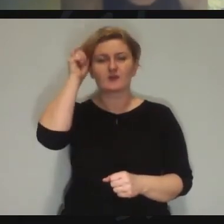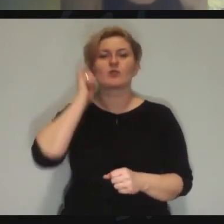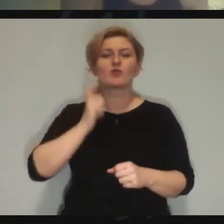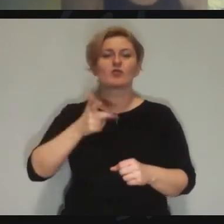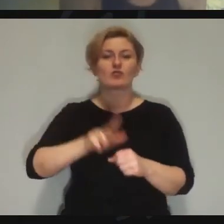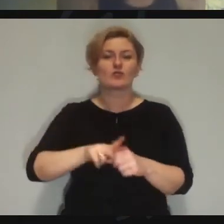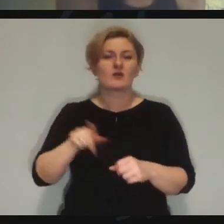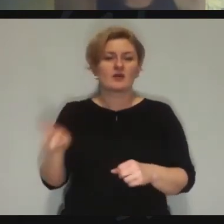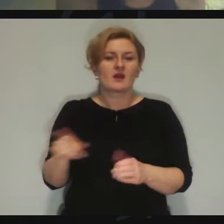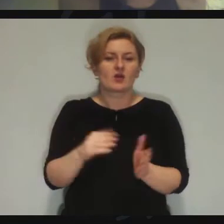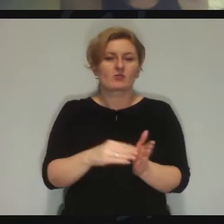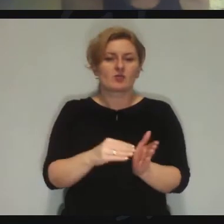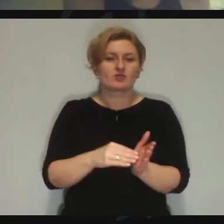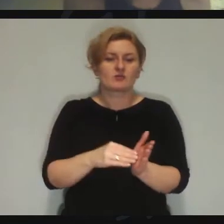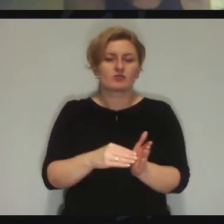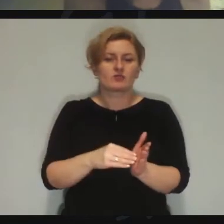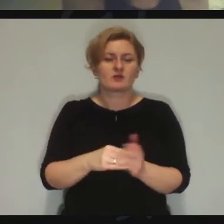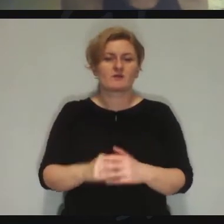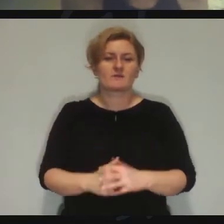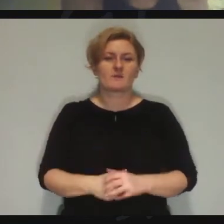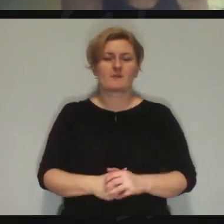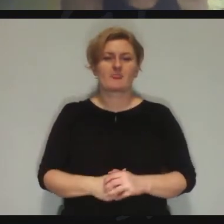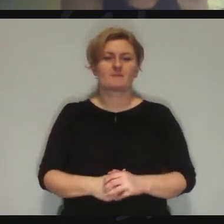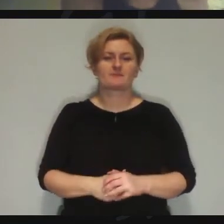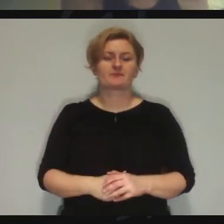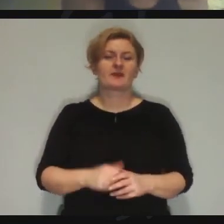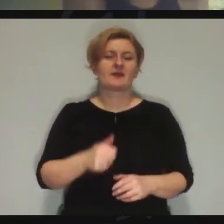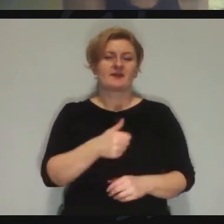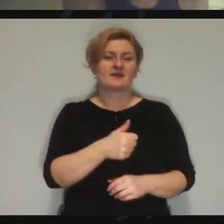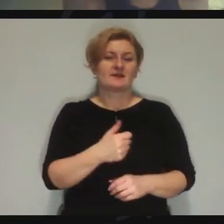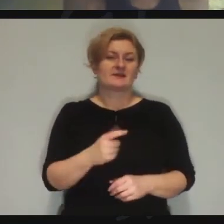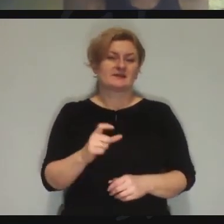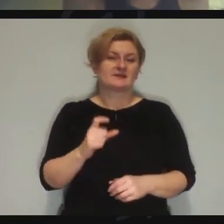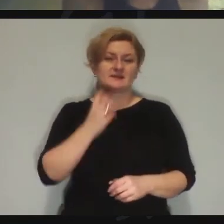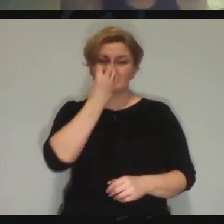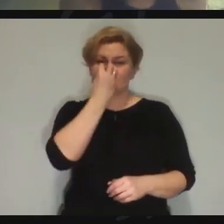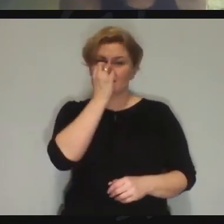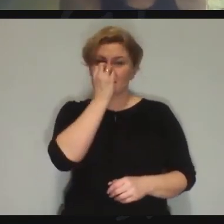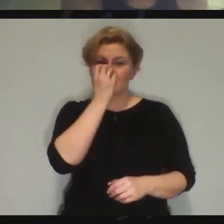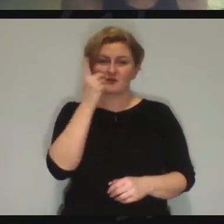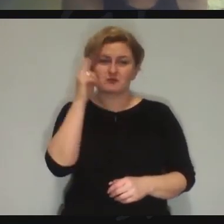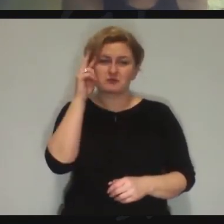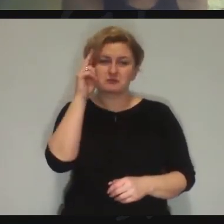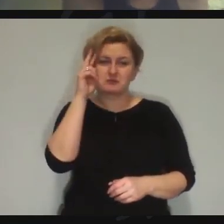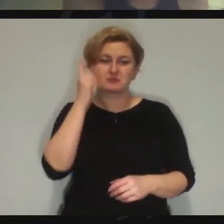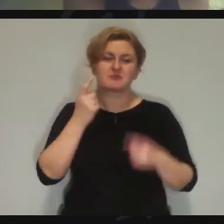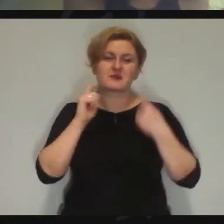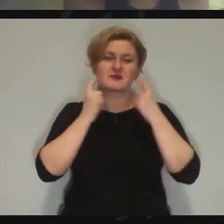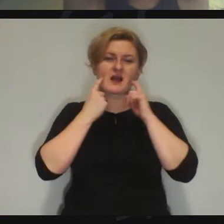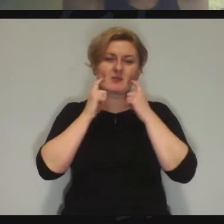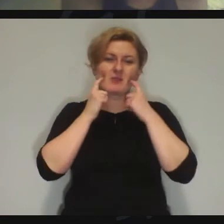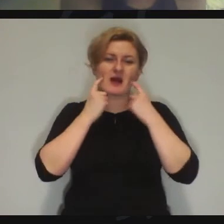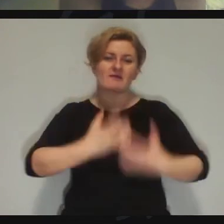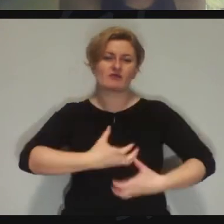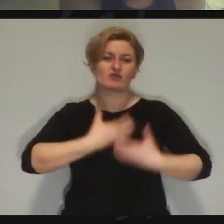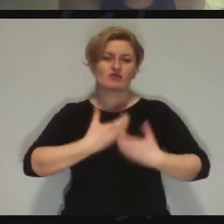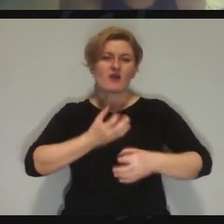Cyrk kojarzy się z zabawą, poczuciem wolności, radością.